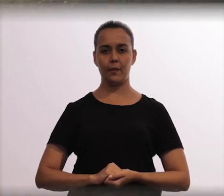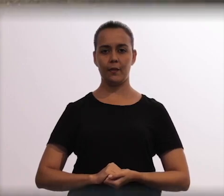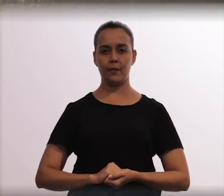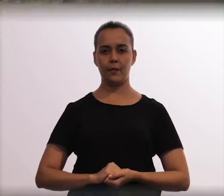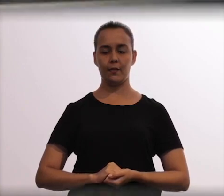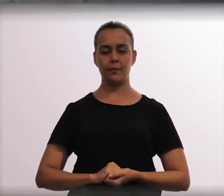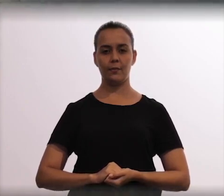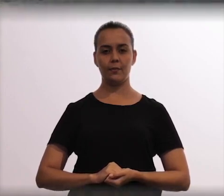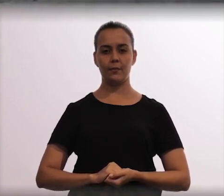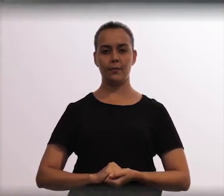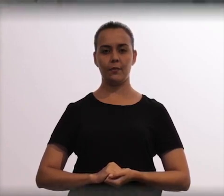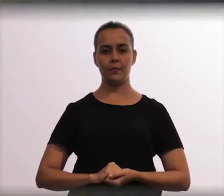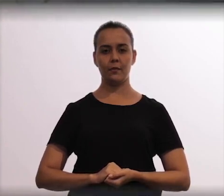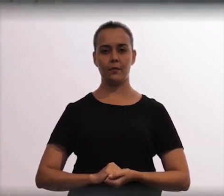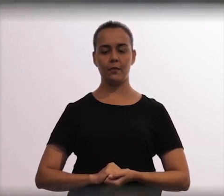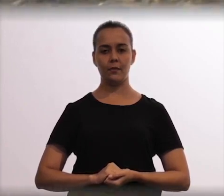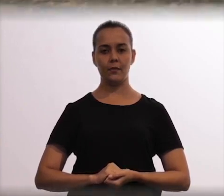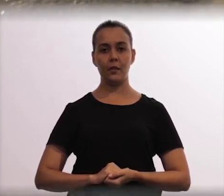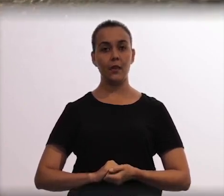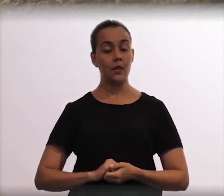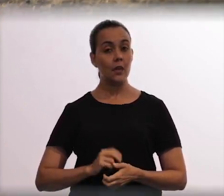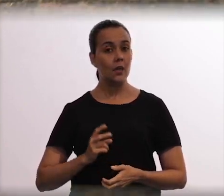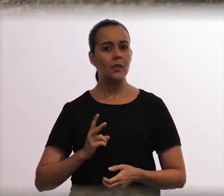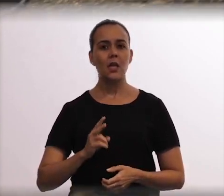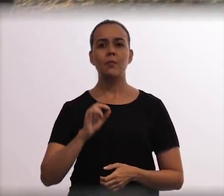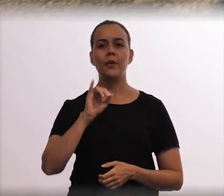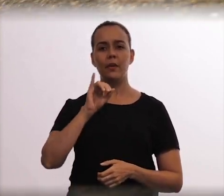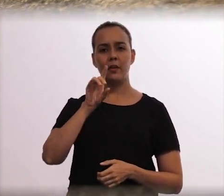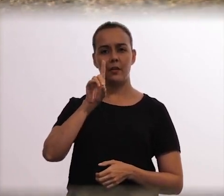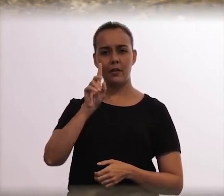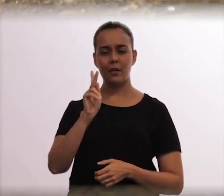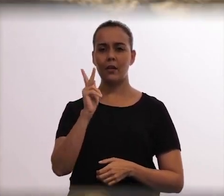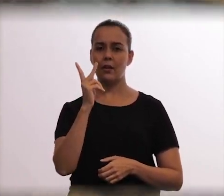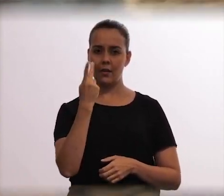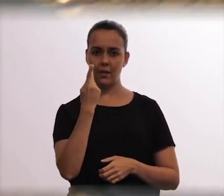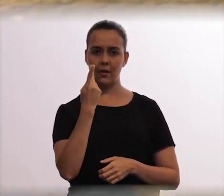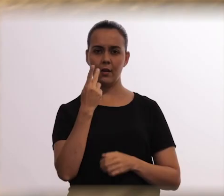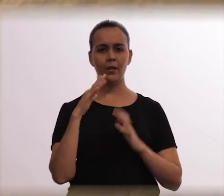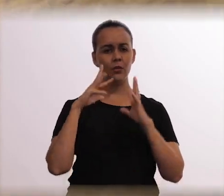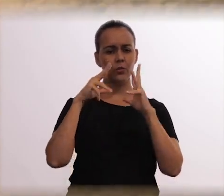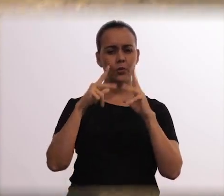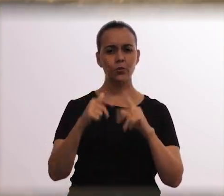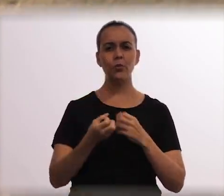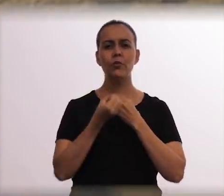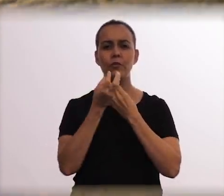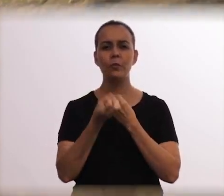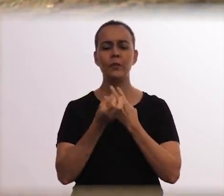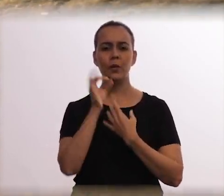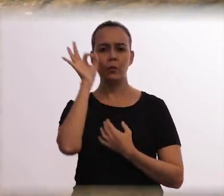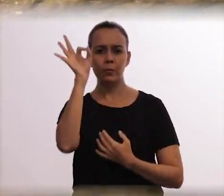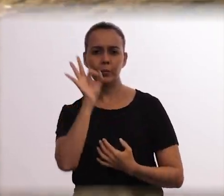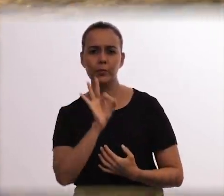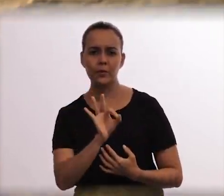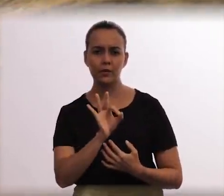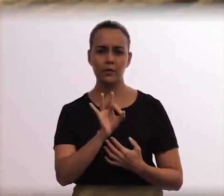Todos os indicadores sociais, o IDH, o Índice de Vulnerabilidade Social e outros, trabalham com essa ideia, de que cidade é